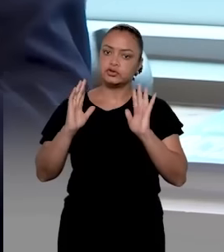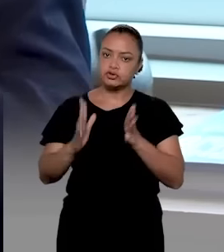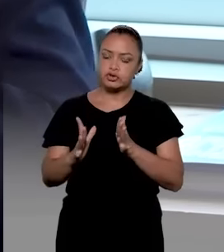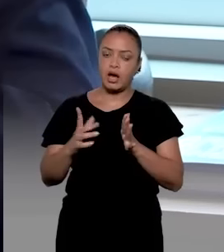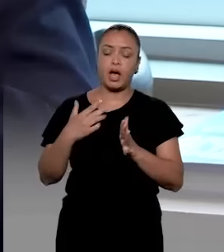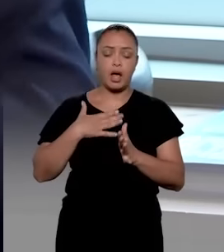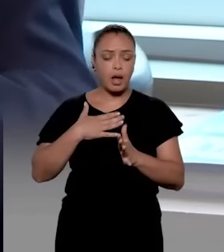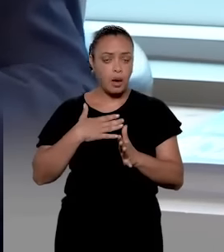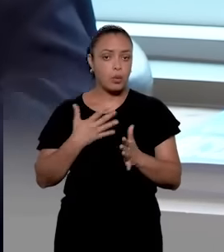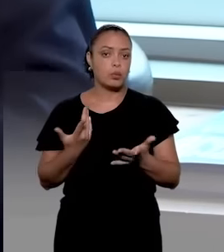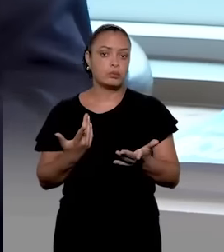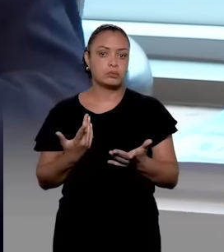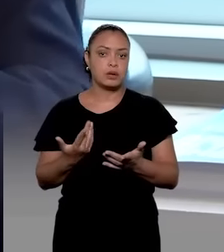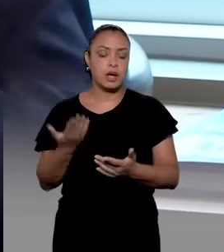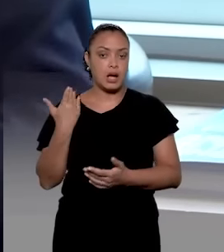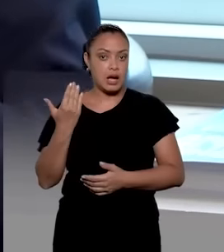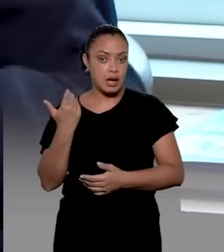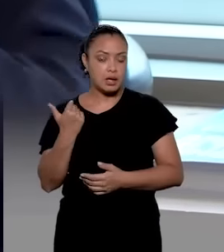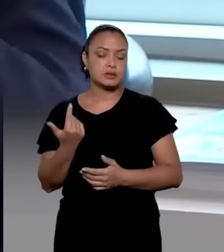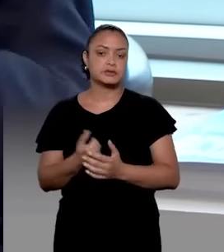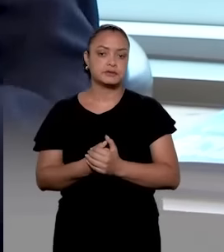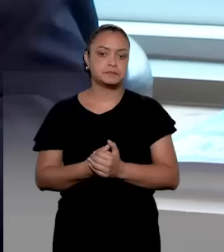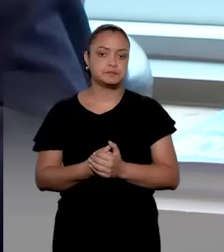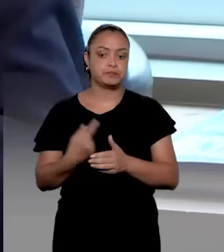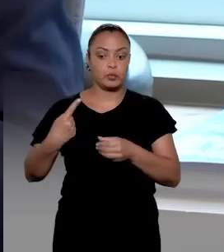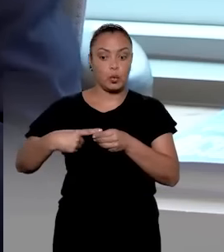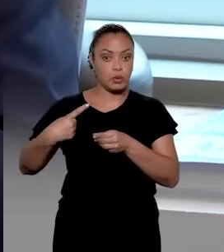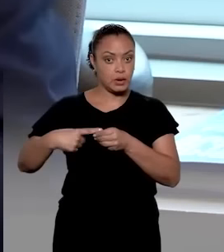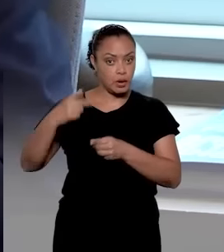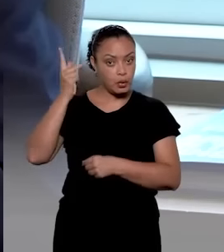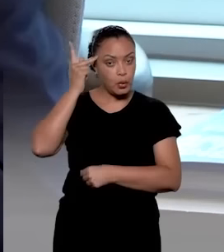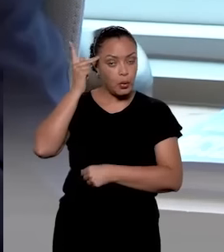havia projetos que já faziam essa questão da integração. Eu mesmo, lá na atividade nossa,